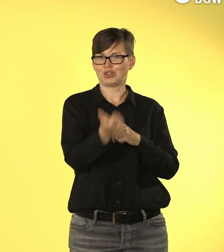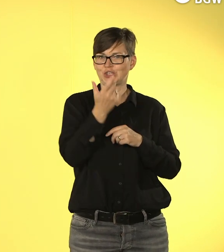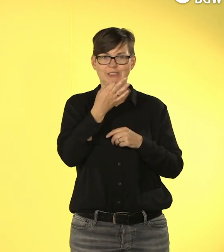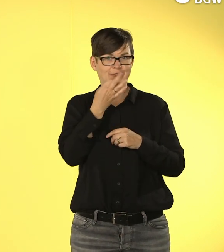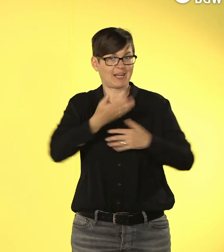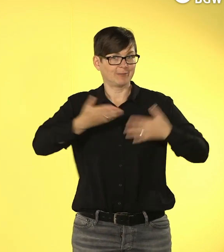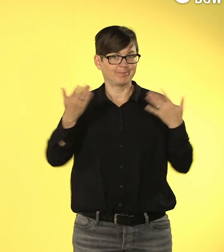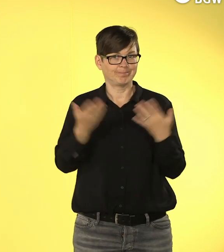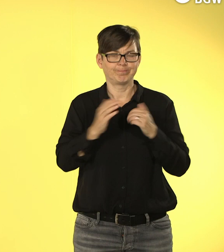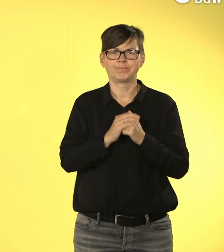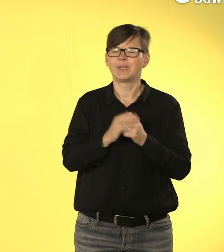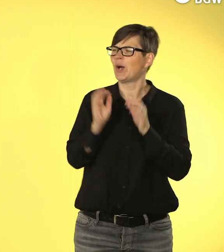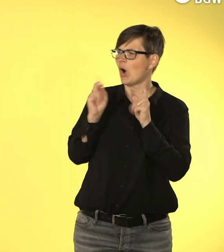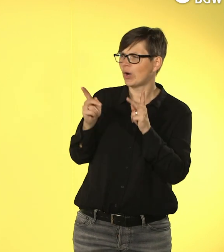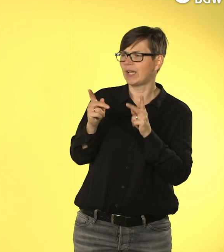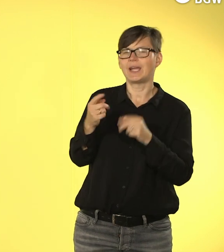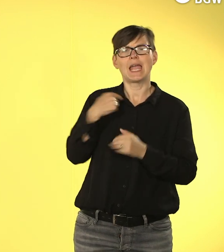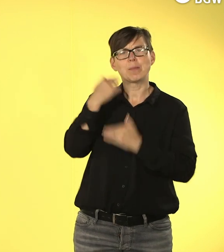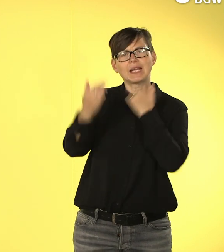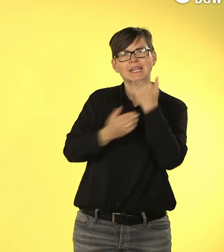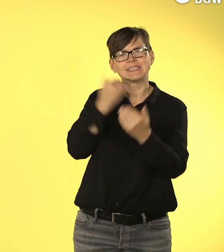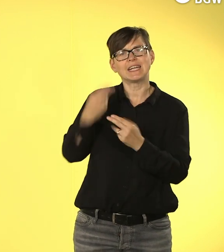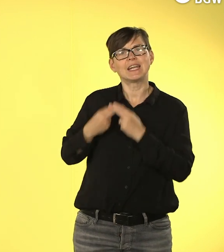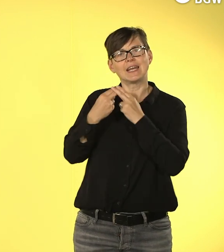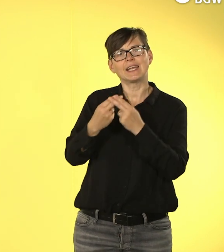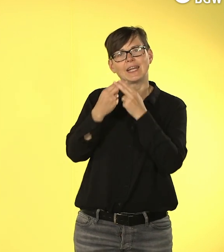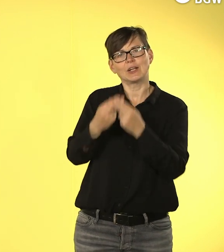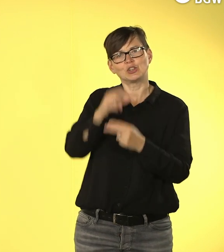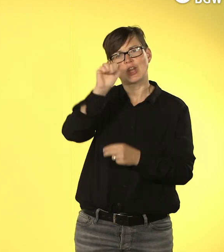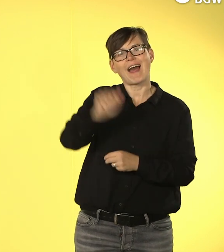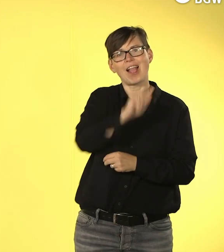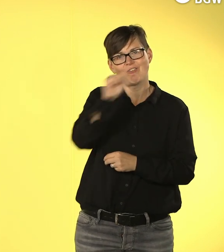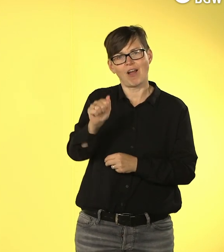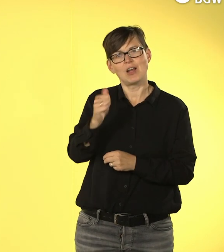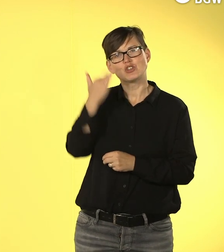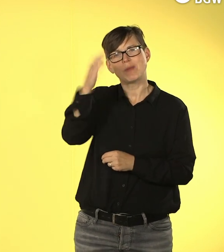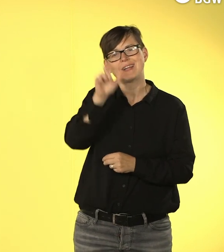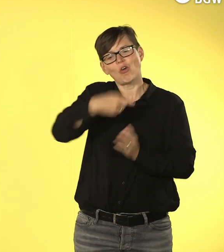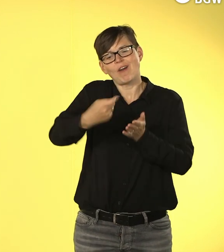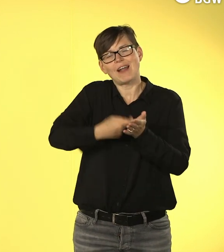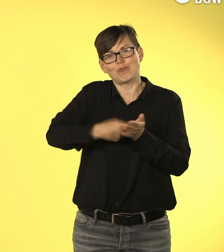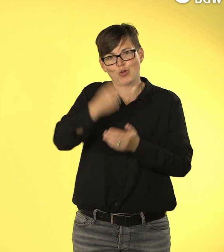"Welche Anforderungen vermuten Sie von der Generation Alpha? Welche Anforderungen?